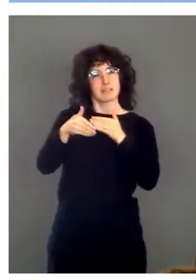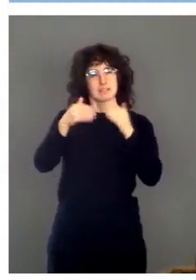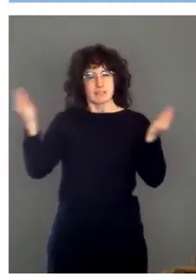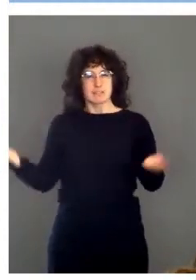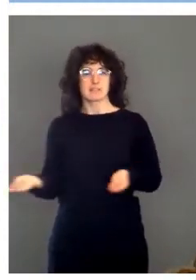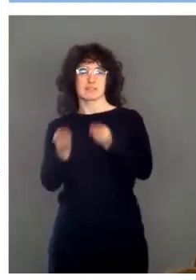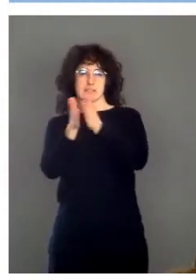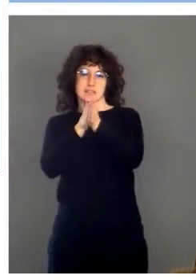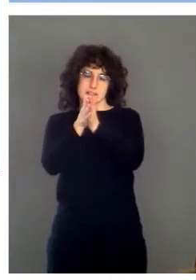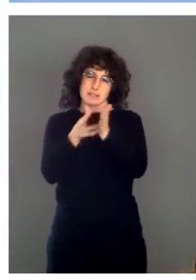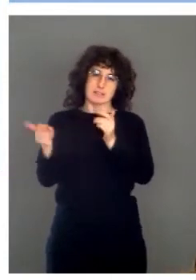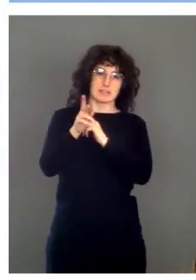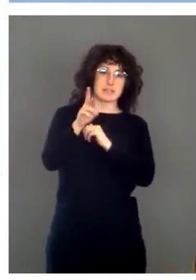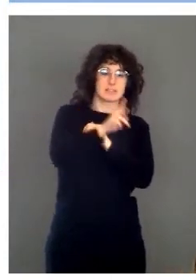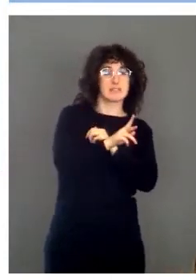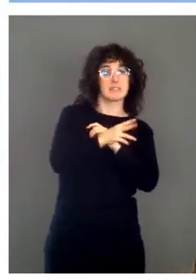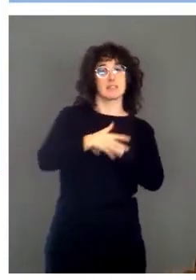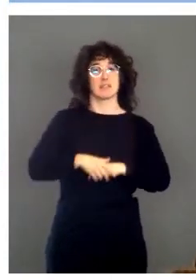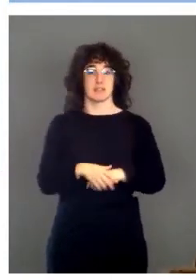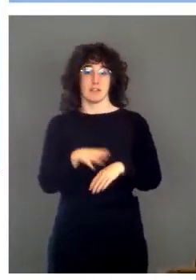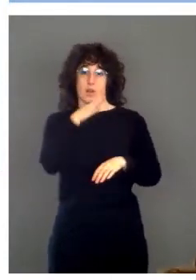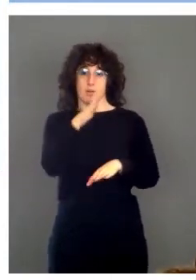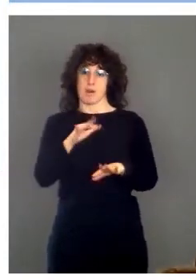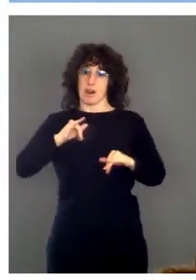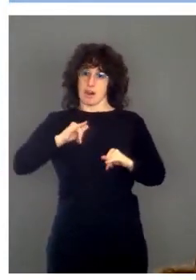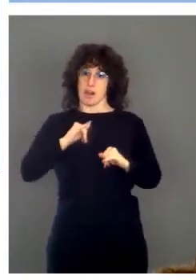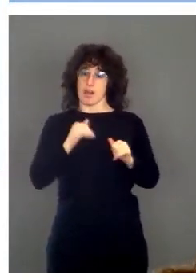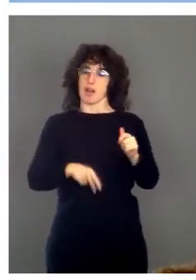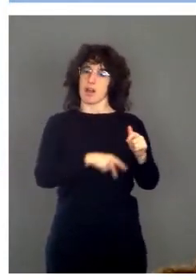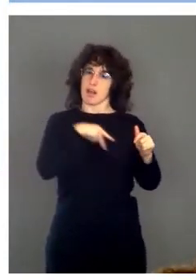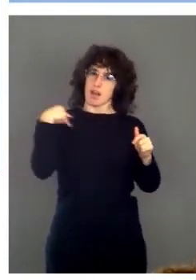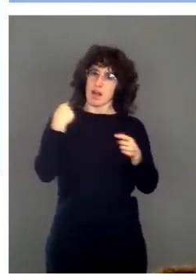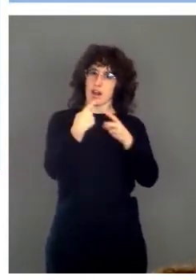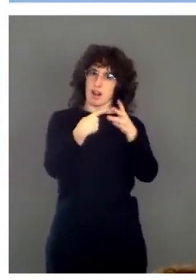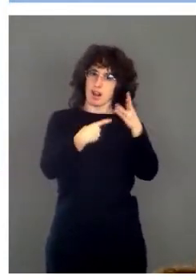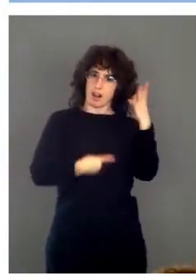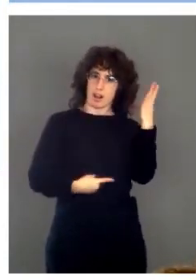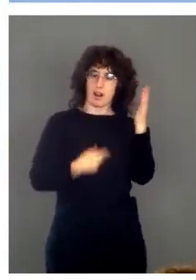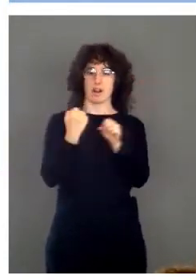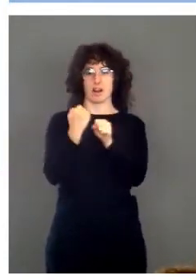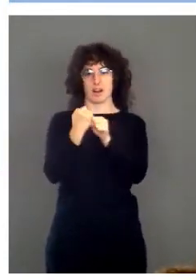específico para desarrollar esta tarea Y por lo tanto dar cabida a las necesidades ya las propuestas que